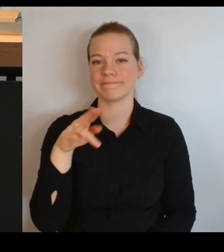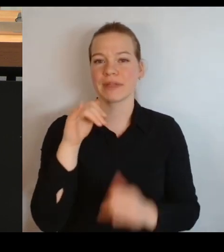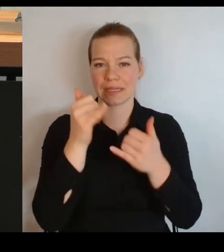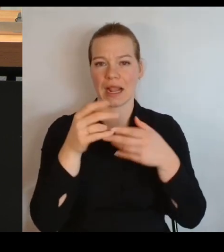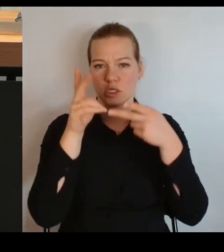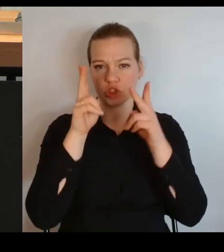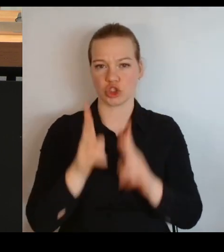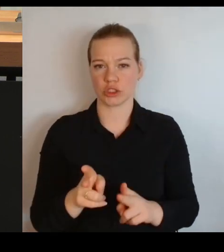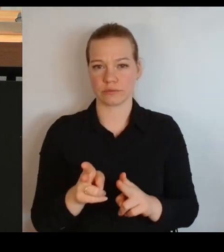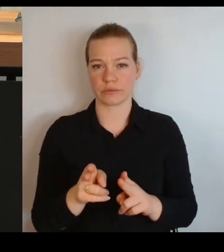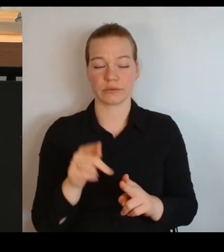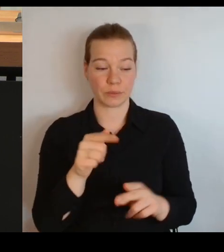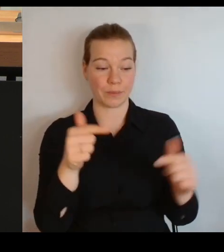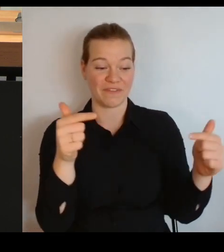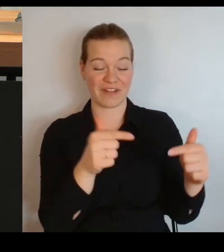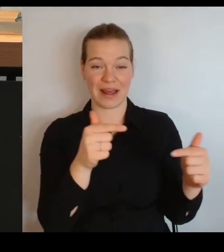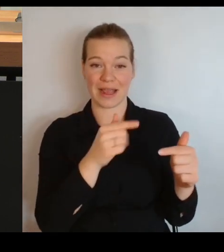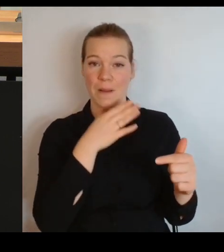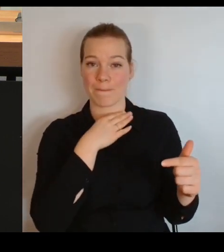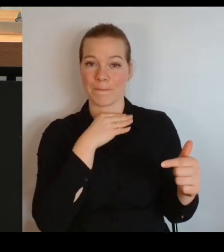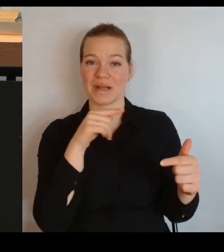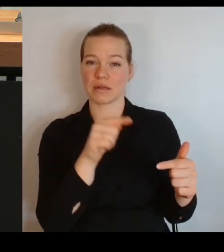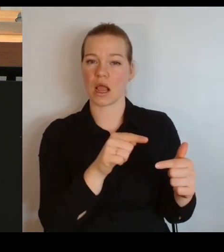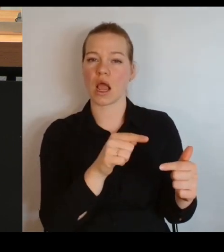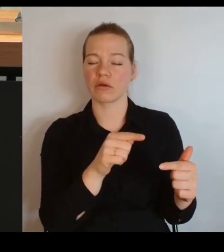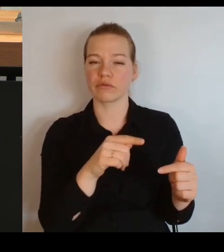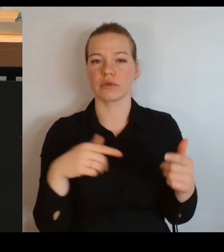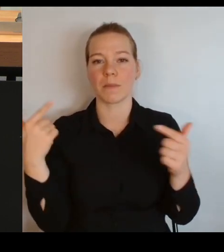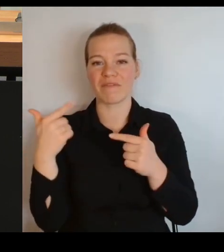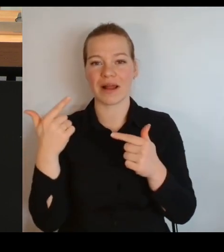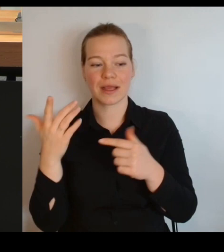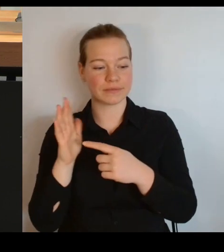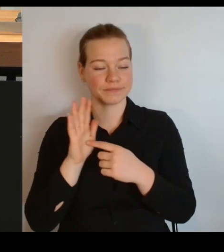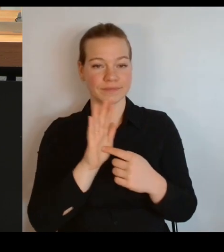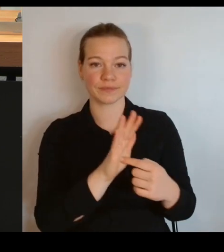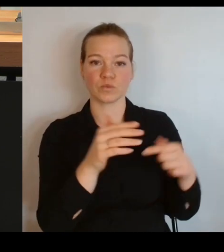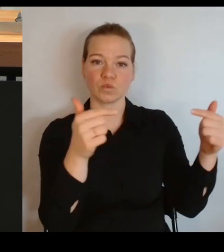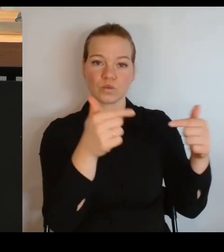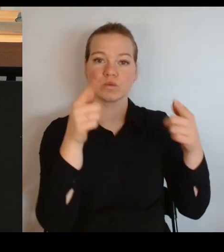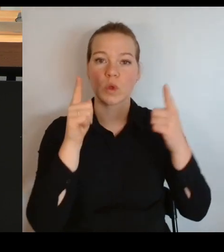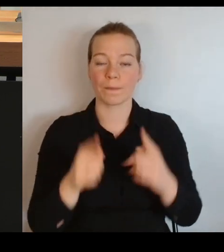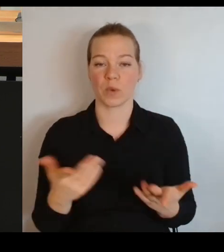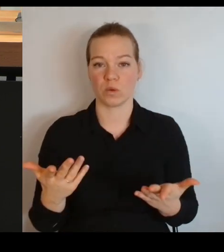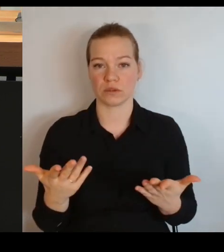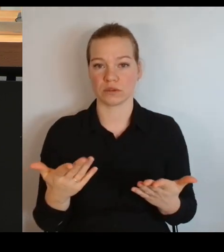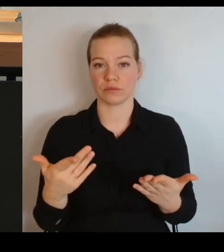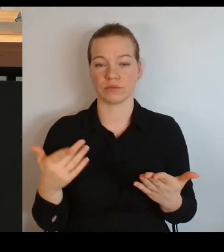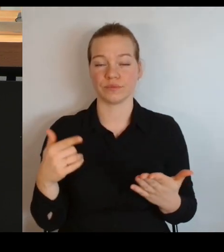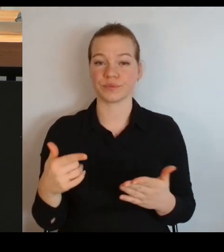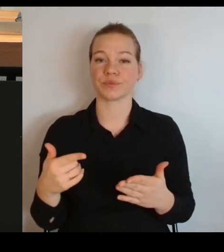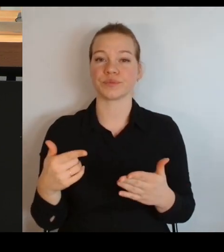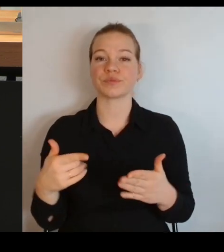diese Dienstleistung oder diese Leistungen auch bezahlt werden muss. Sowohl in der stationären als auch in der ambulanten Pflege.